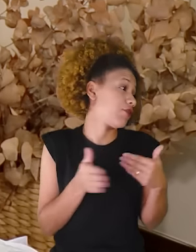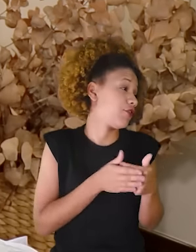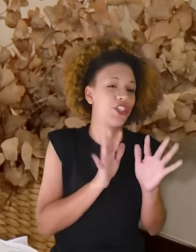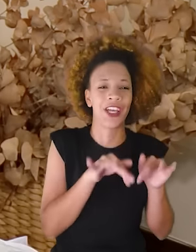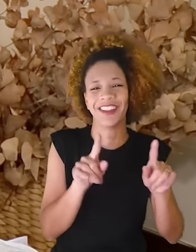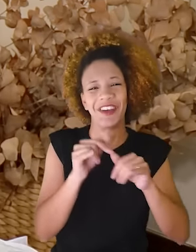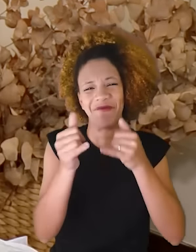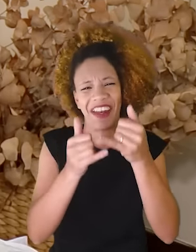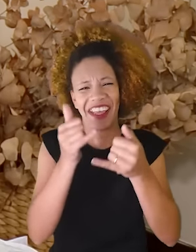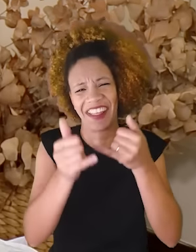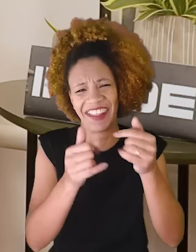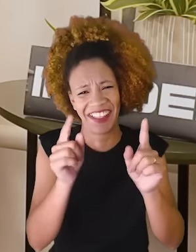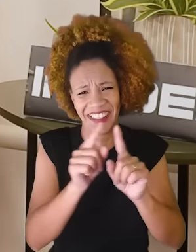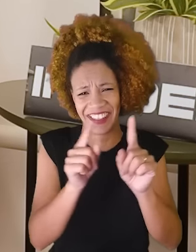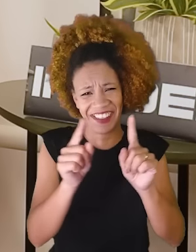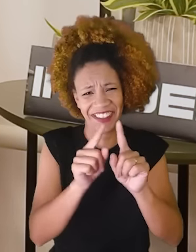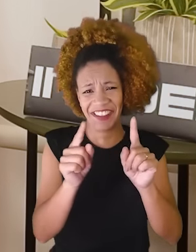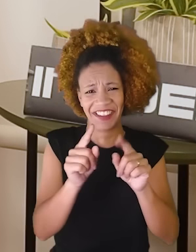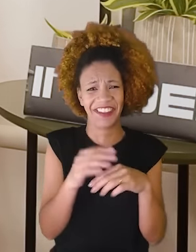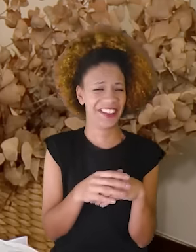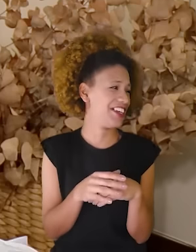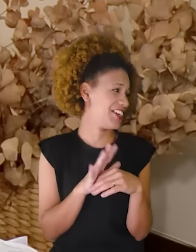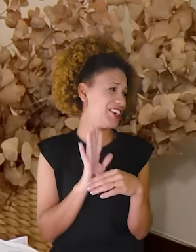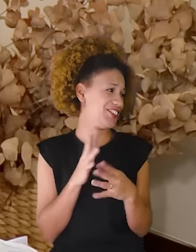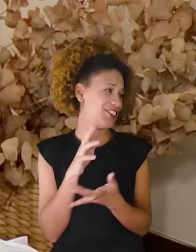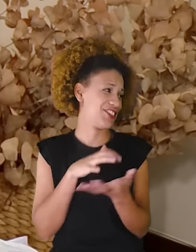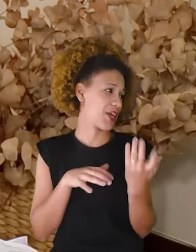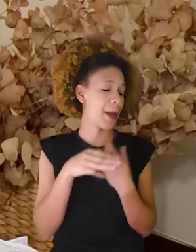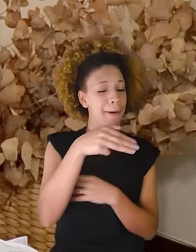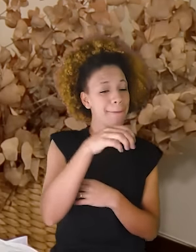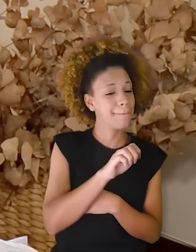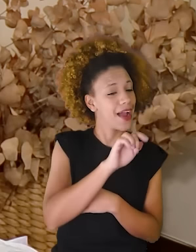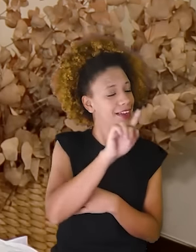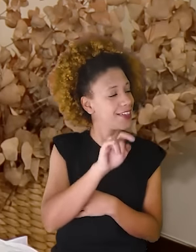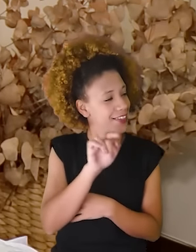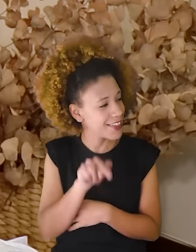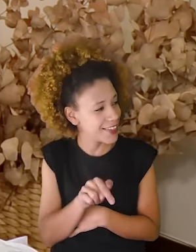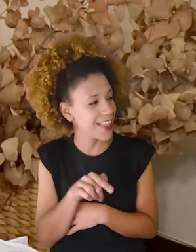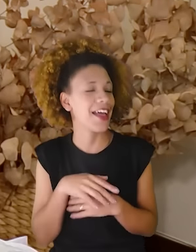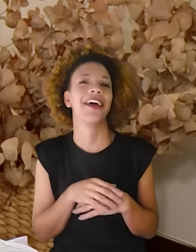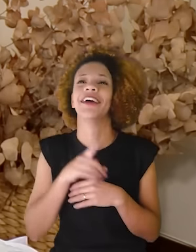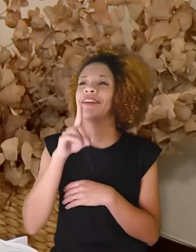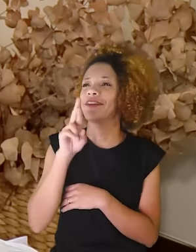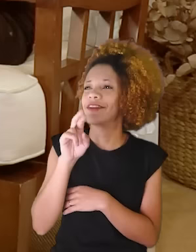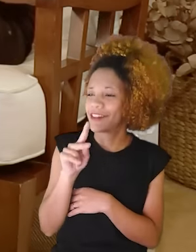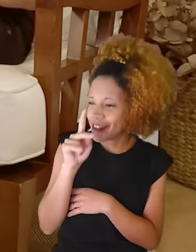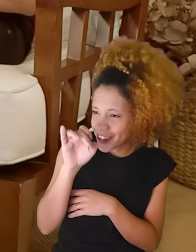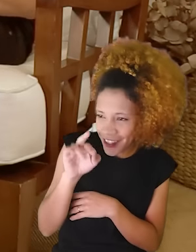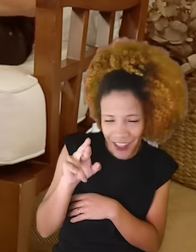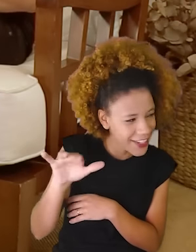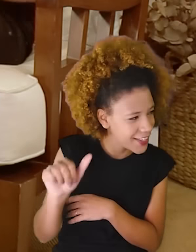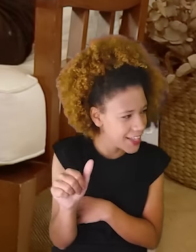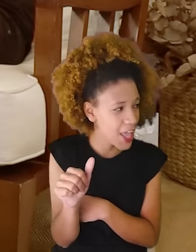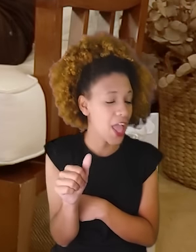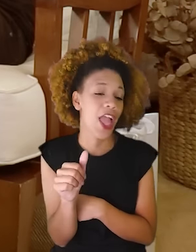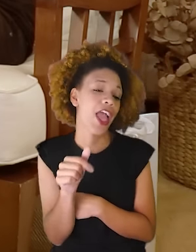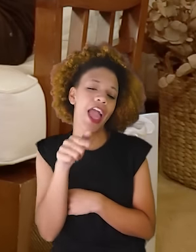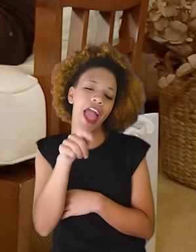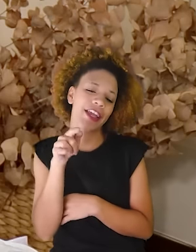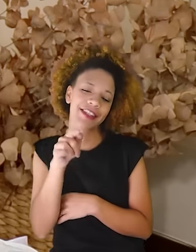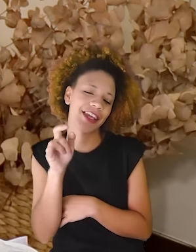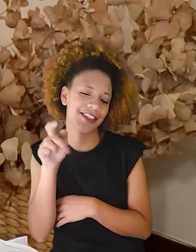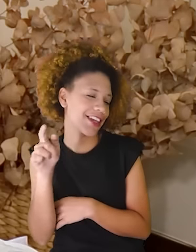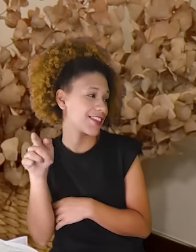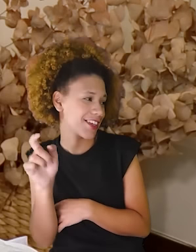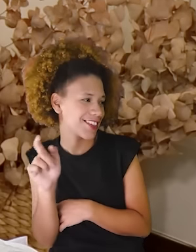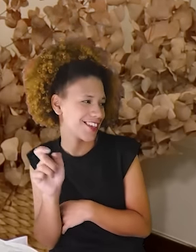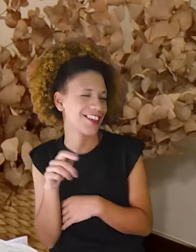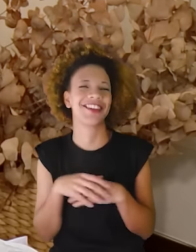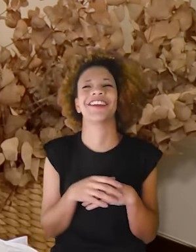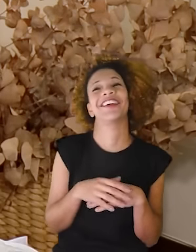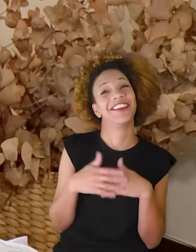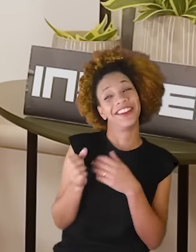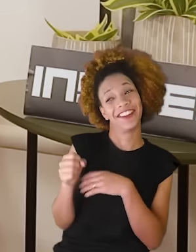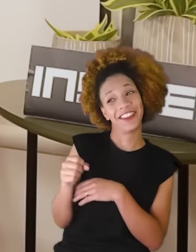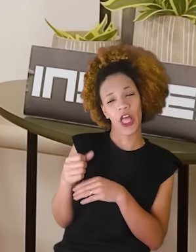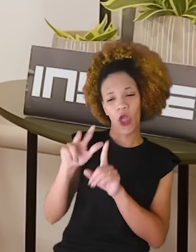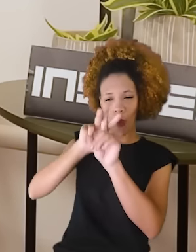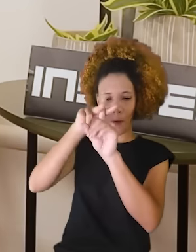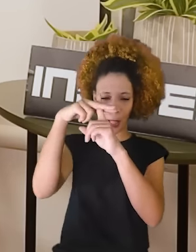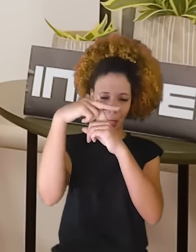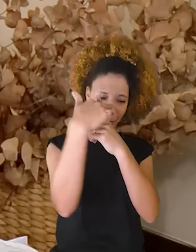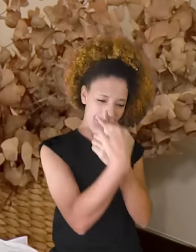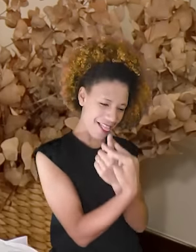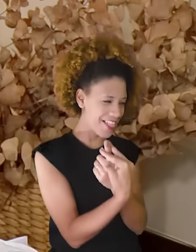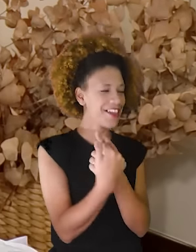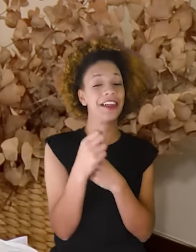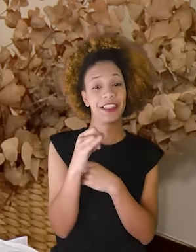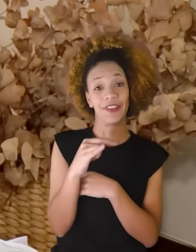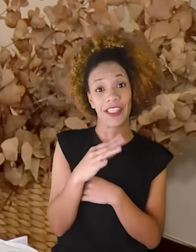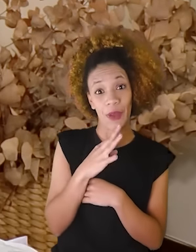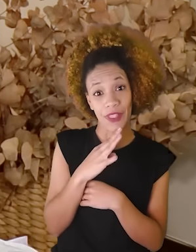fechado bradeira já virou o masé drinqueria Girls XXX maé já está rando é se quiser conhecer Morgana